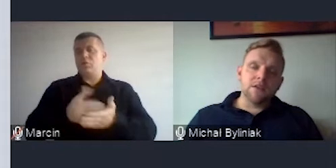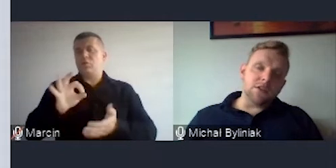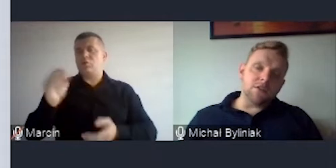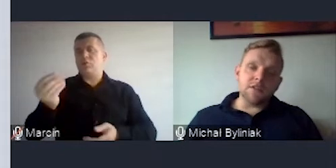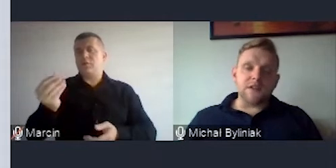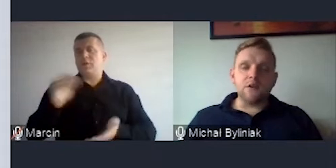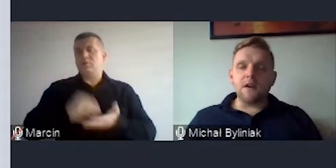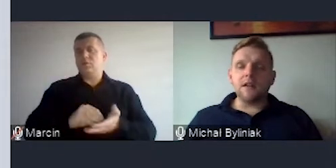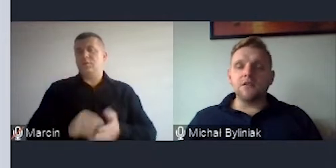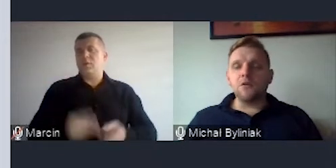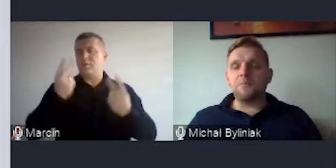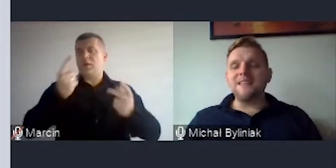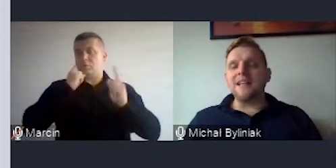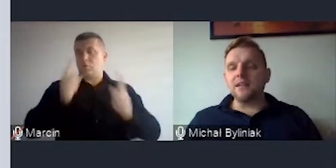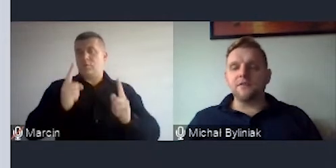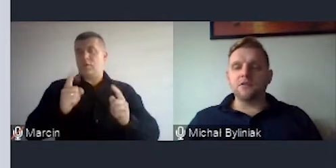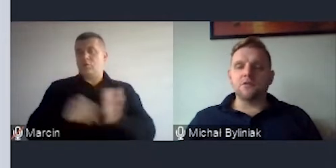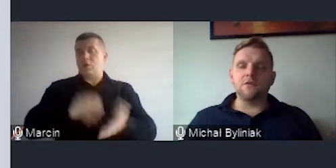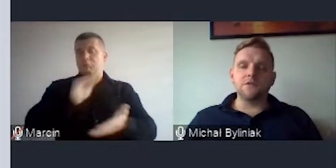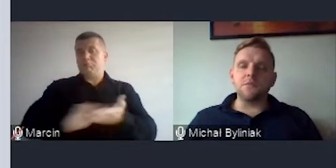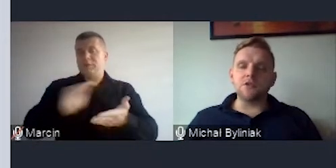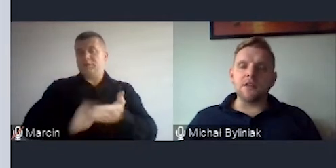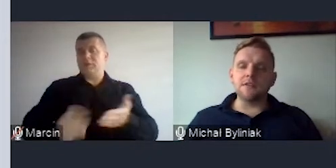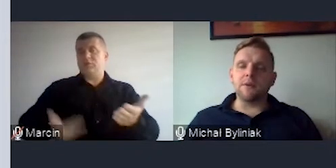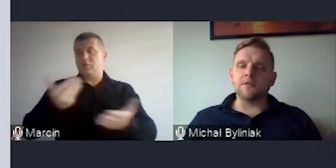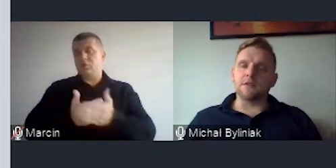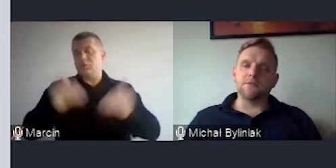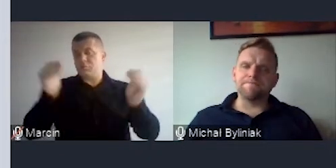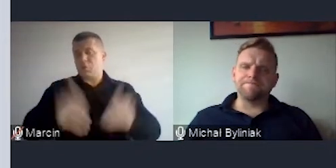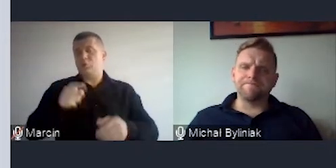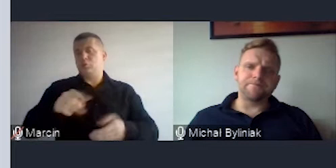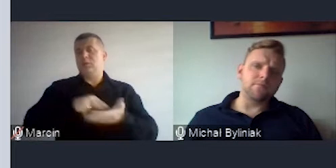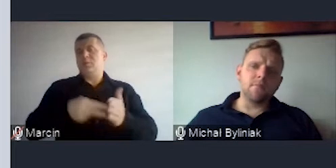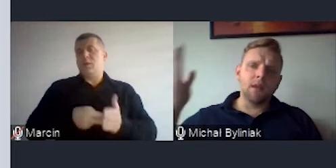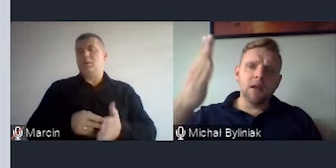To jest ważna uwaga do pisania wniosków – że można to zaplanować.